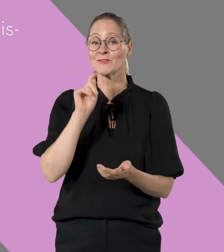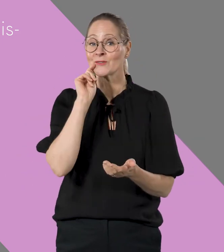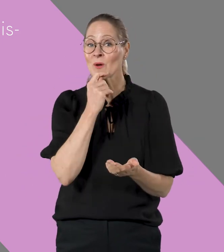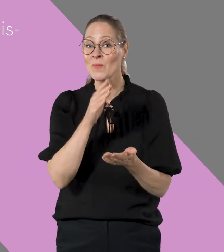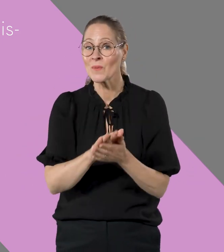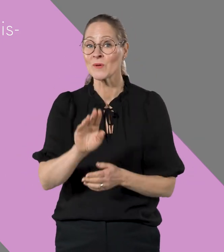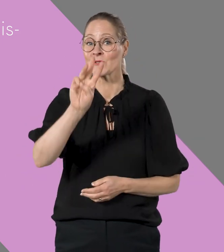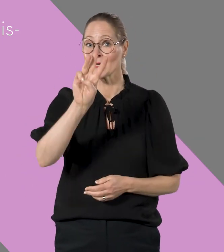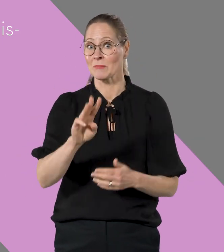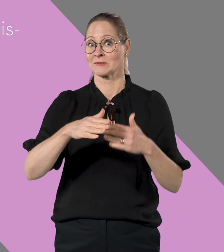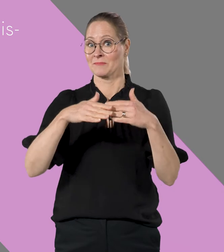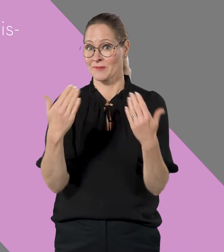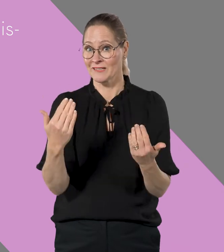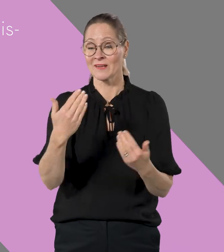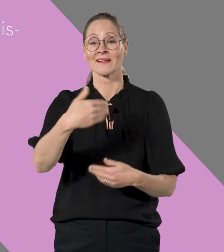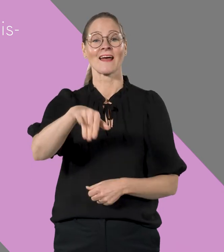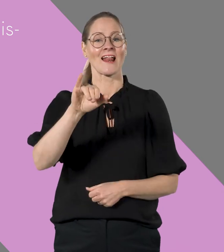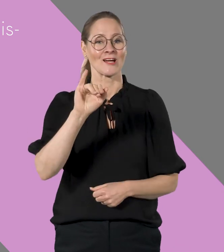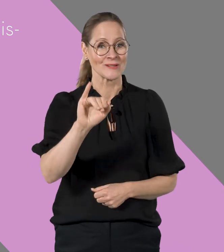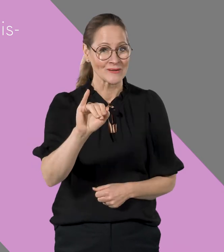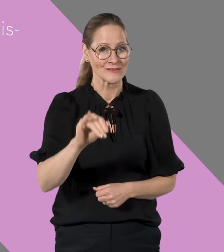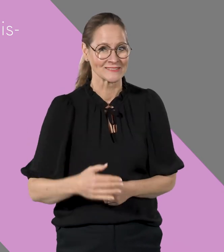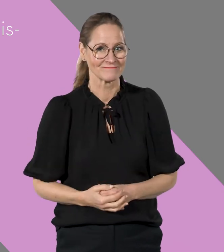joulukuun 3. päivänä klo 18:00.